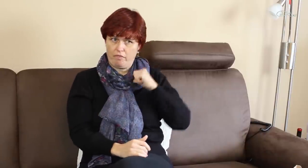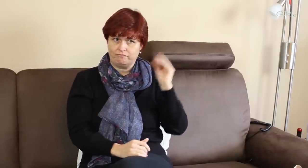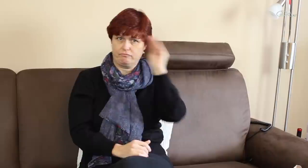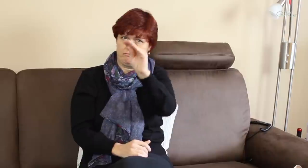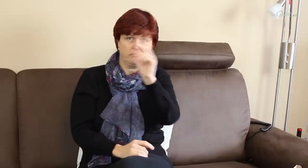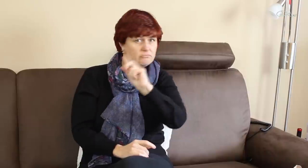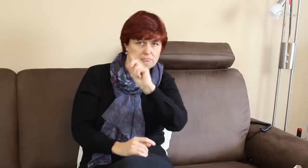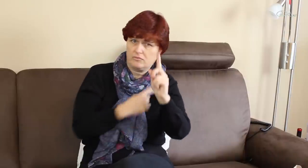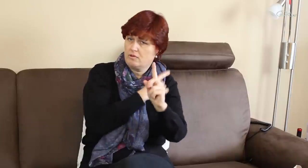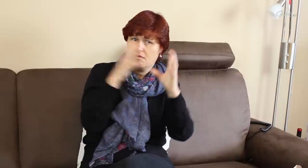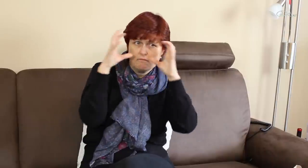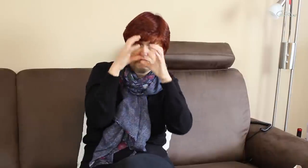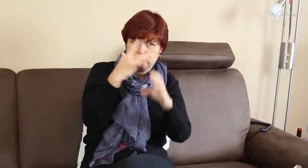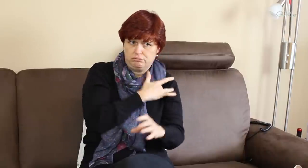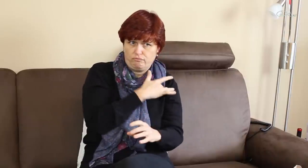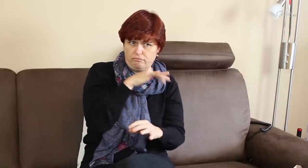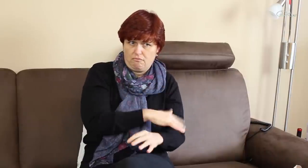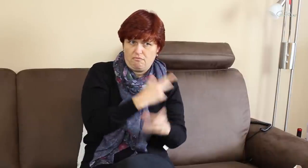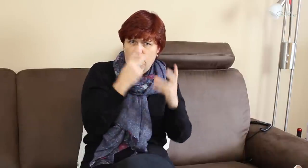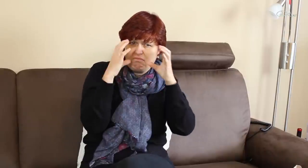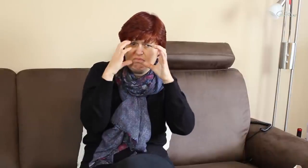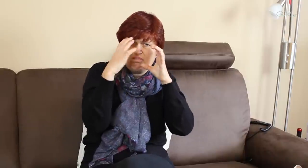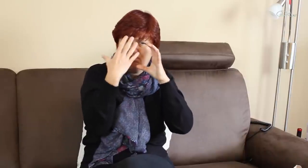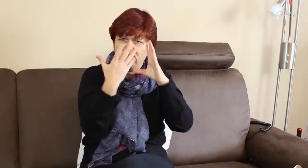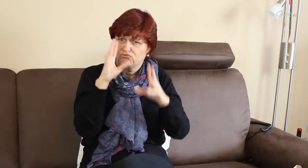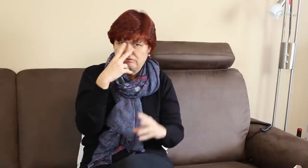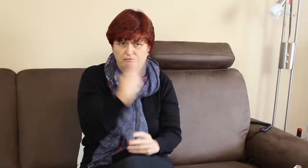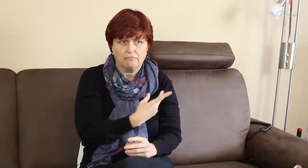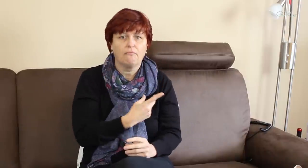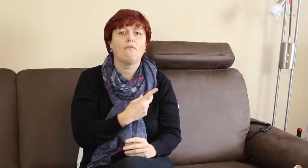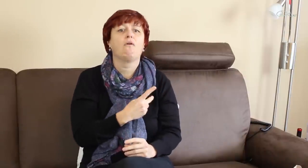Aber er half mir und sagte ihnen, dass ich von Usher betroffen bin und schlecht sehen würde.